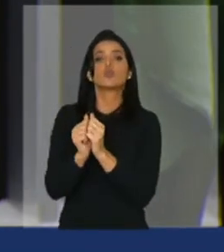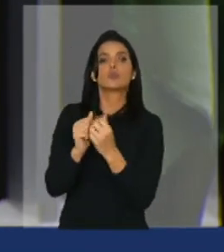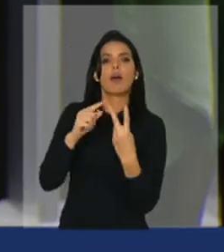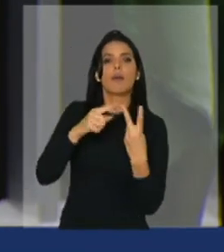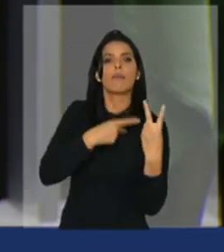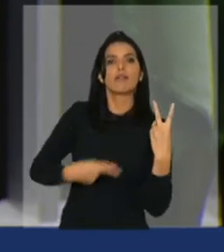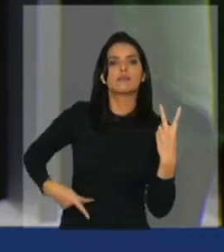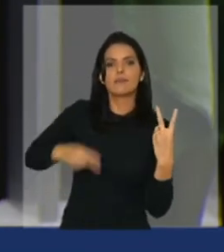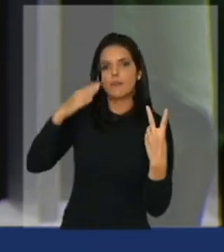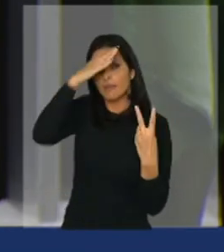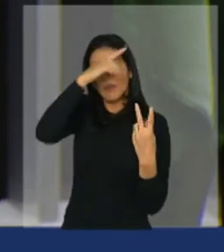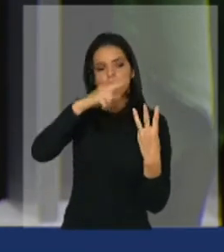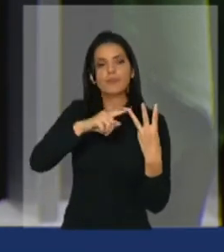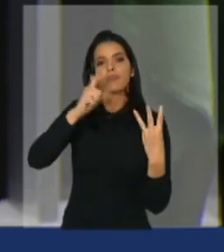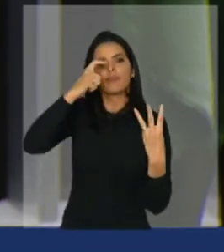DIZENDO QUE NÃO SE